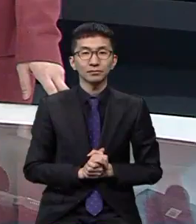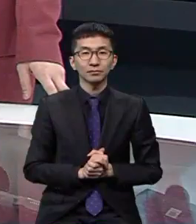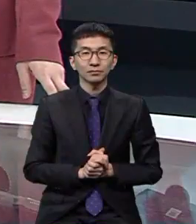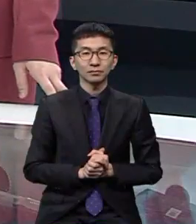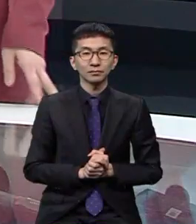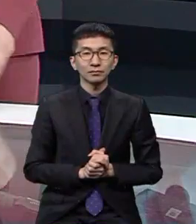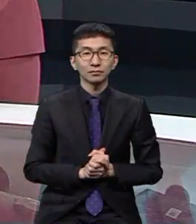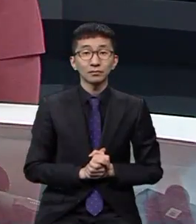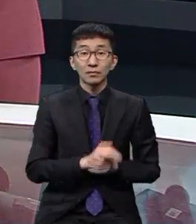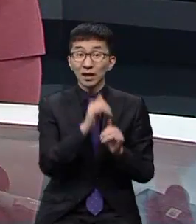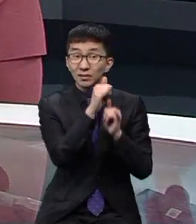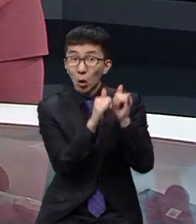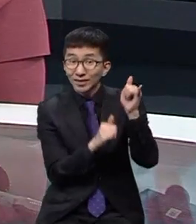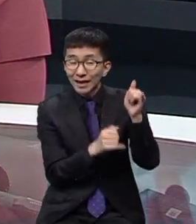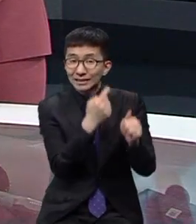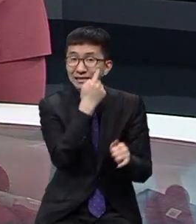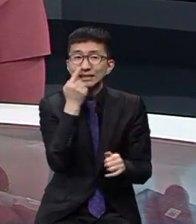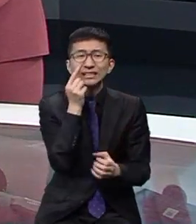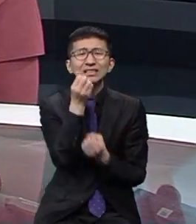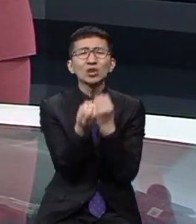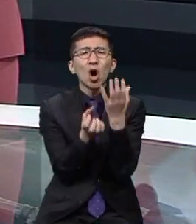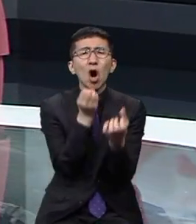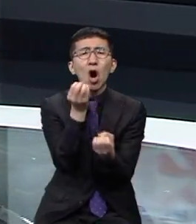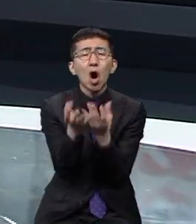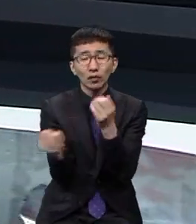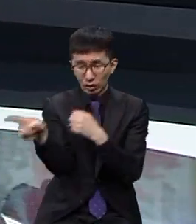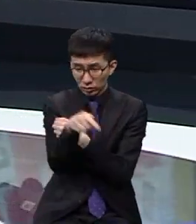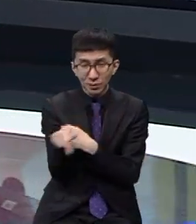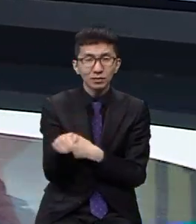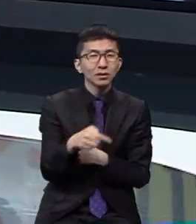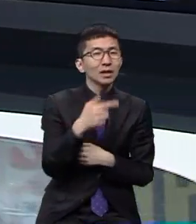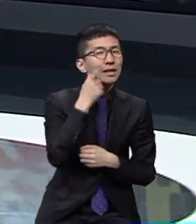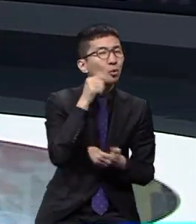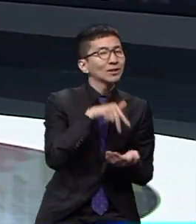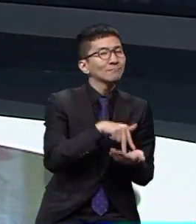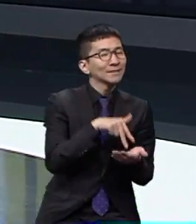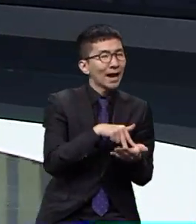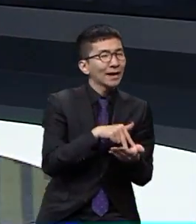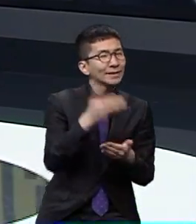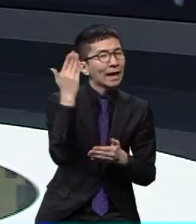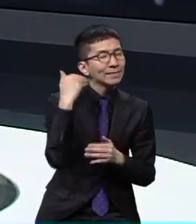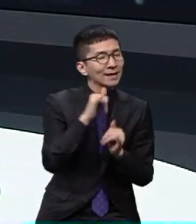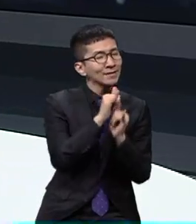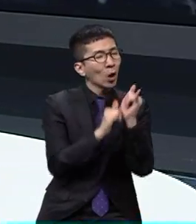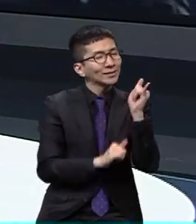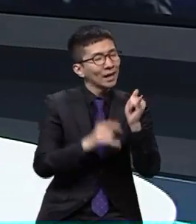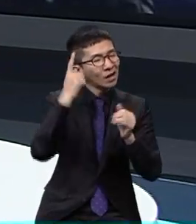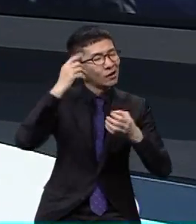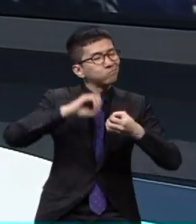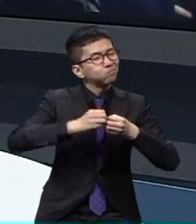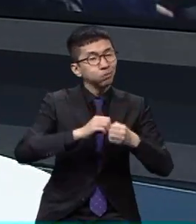(앵커) 이렇게 역사를 생생히 증언하는 이들 앞에서 일본은 여전히 과거사 왜곡을 계속 하고 있습니다.